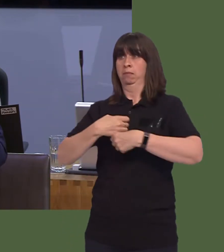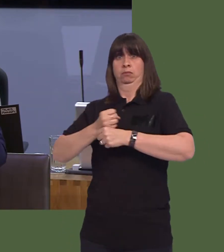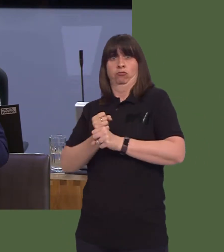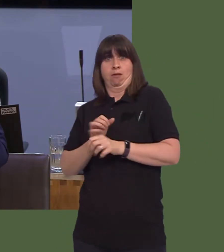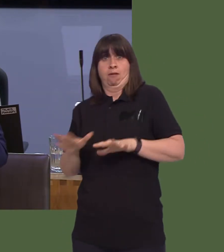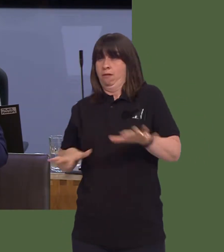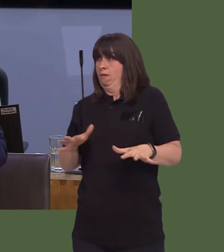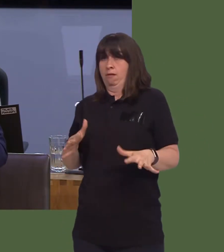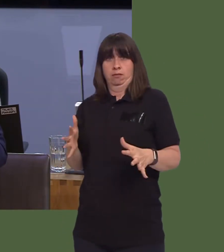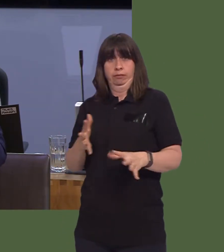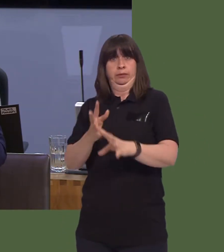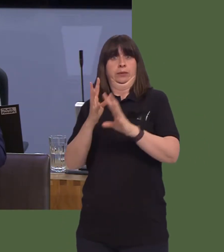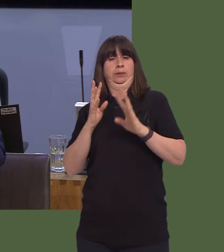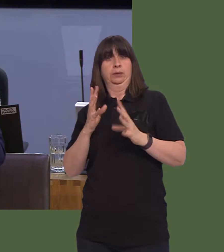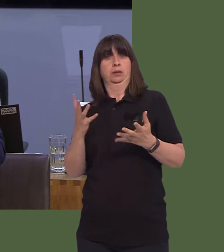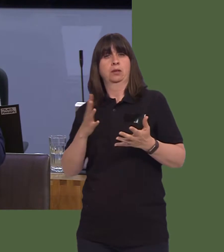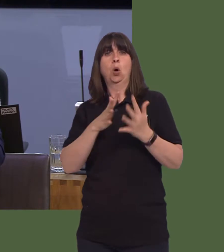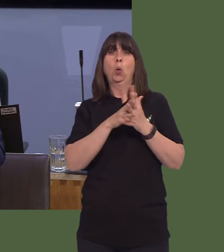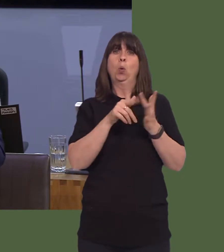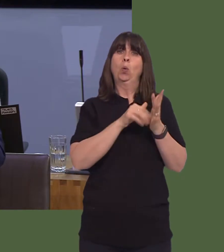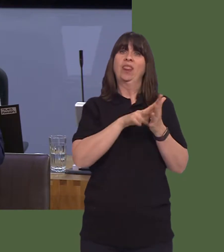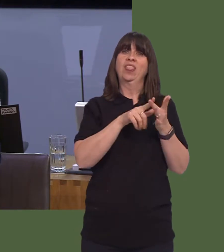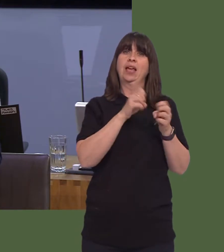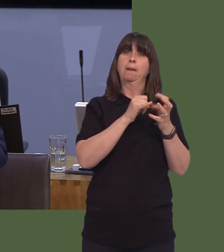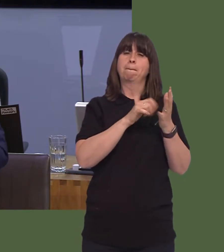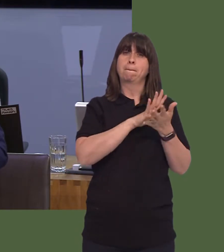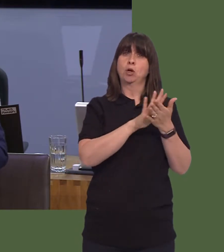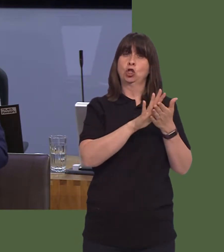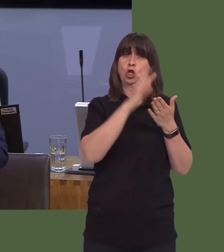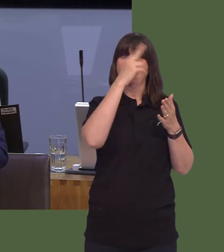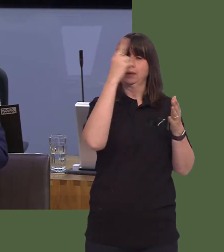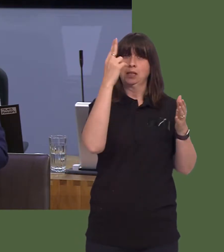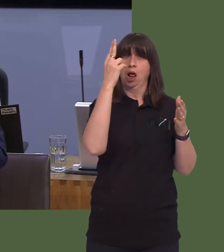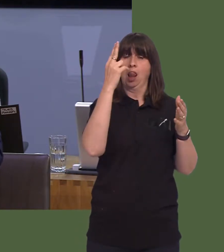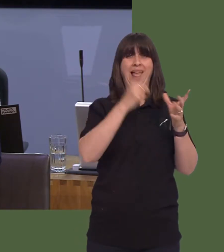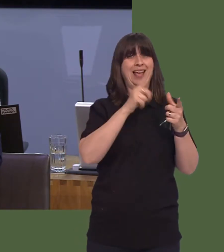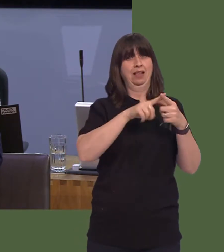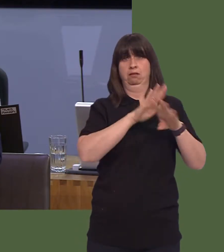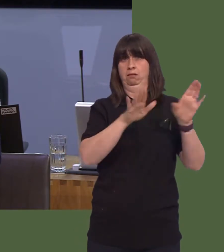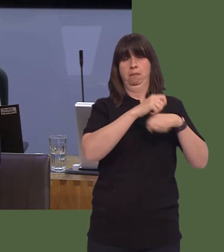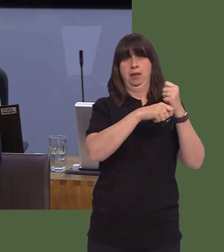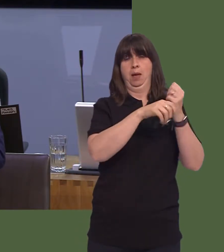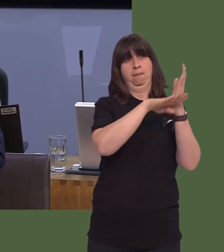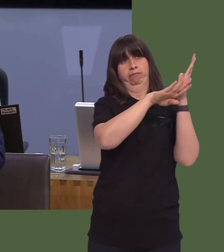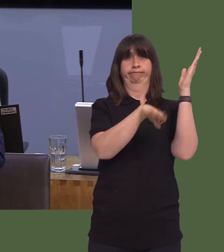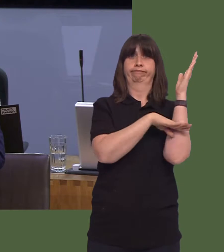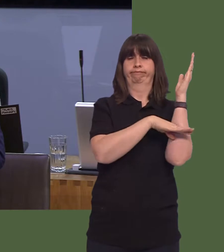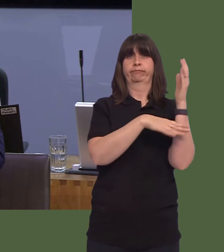yn cael ei israddio i ysbyty gymunedol heb wasanaethau A&E, sydd yn hollol annerbyniol. A ydych chi'n cytuno ‚ fi, felly, ei bod hi'n bwysicach fyth bod gwasanaethau A&E